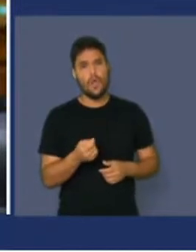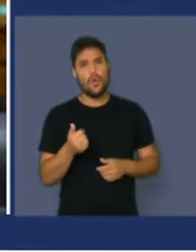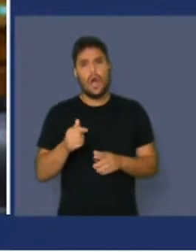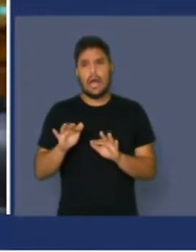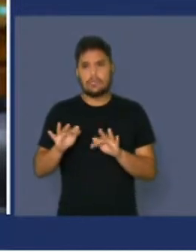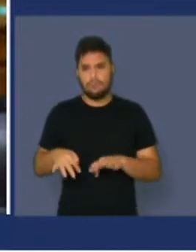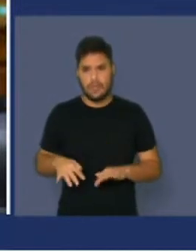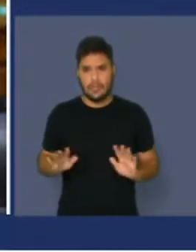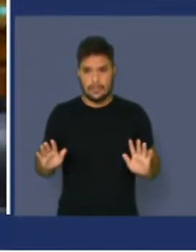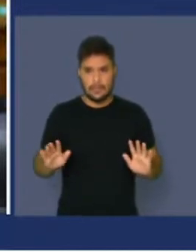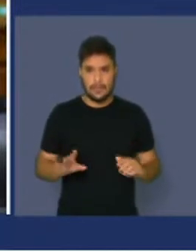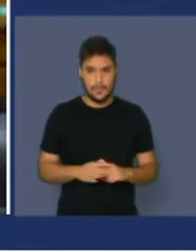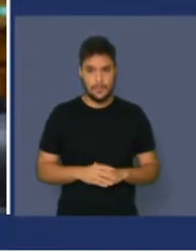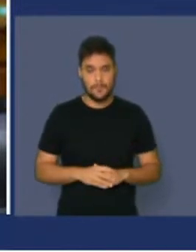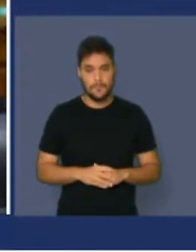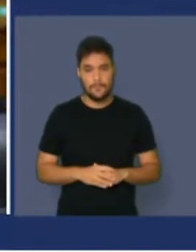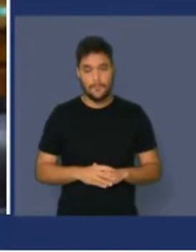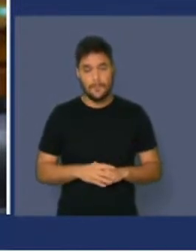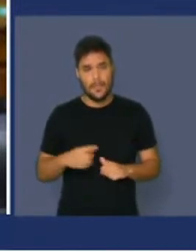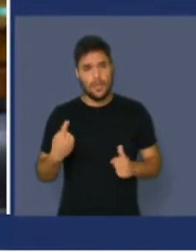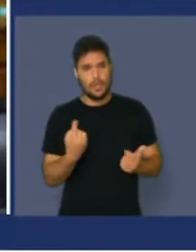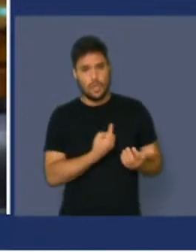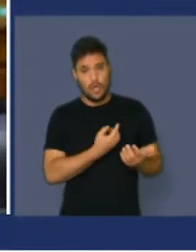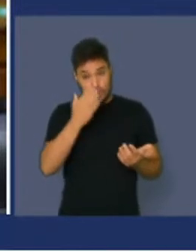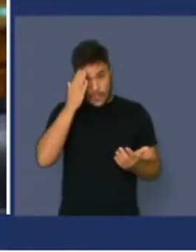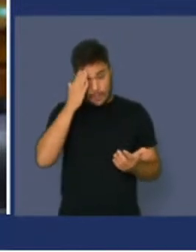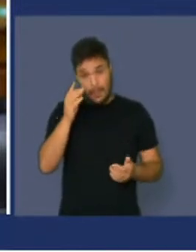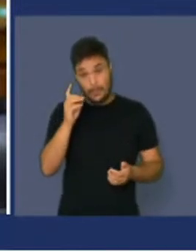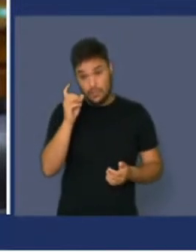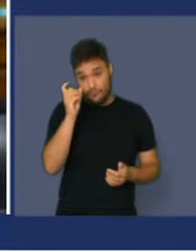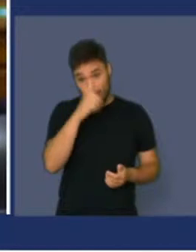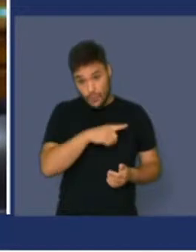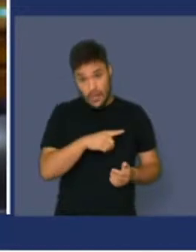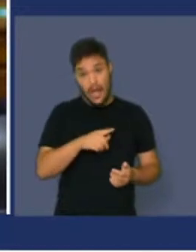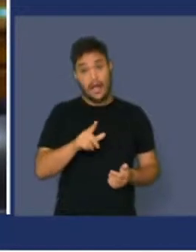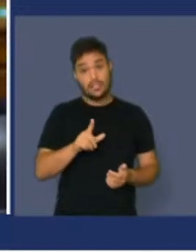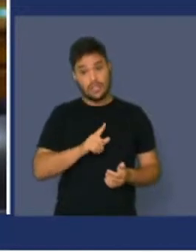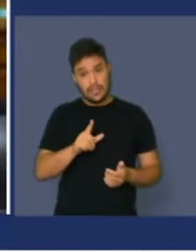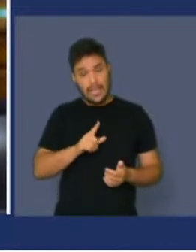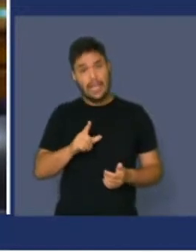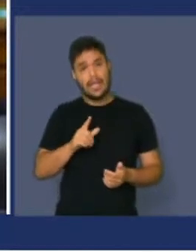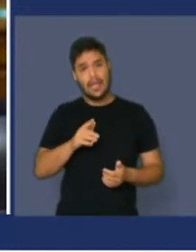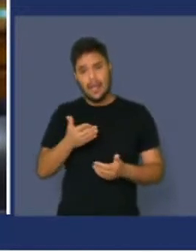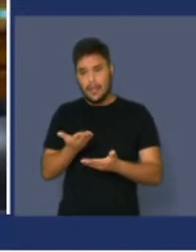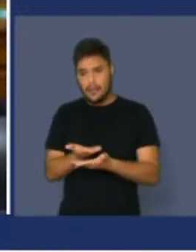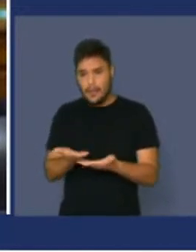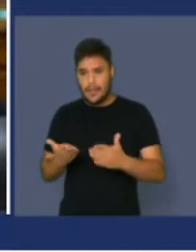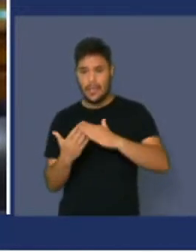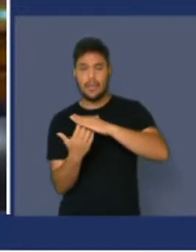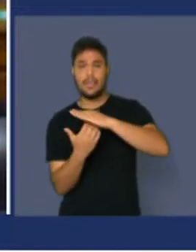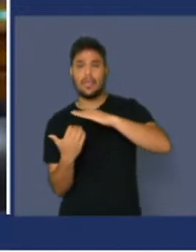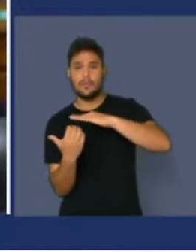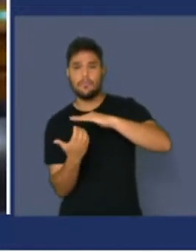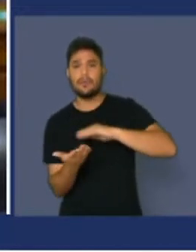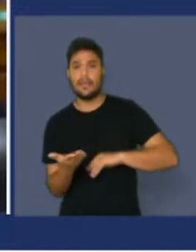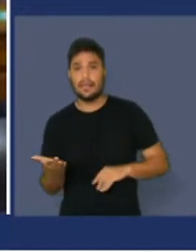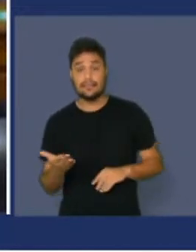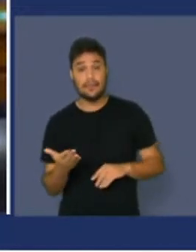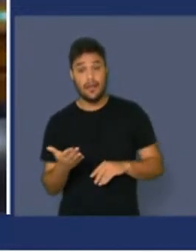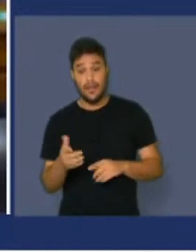QUE TEM OS NOSSOS EMPRESÁ RIOS, PRINCIPALMENTE, O MICROEMPRESÁRIO PEQUENO EMPRESÁRIO, NINGUÉM AQUI